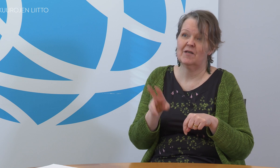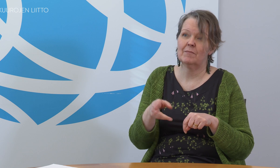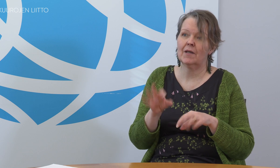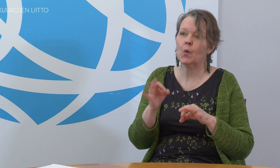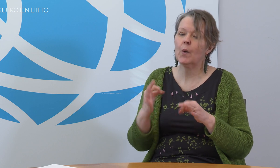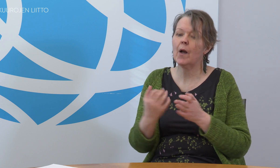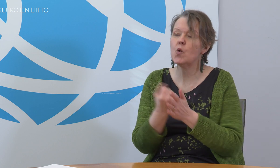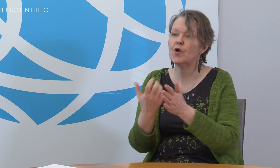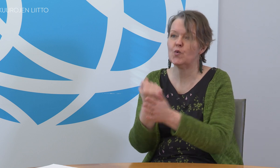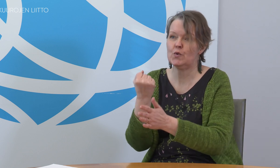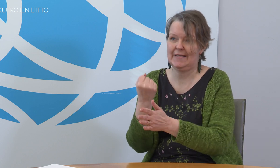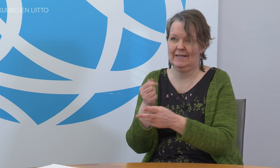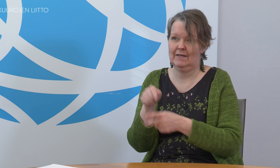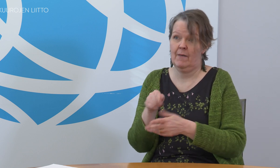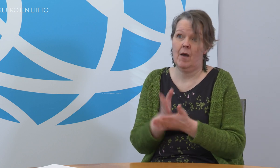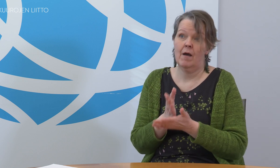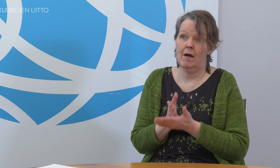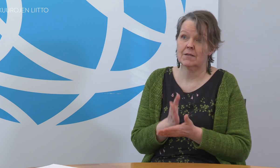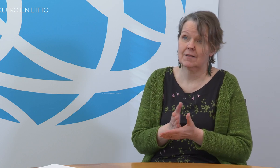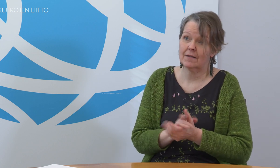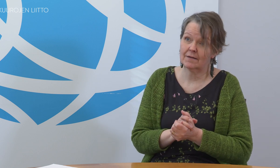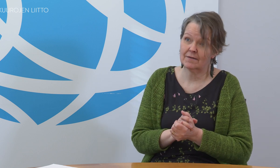Kuinka siis hyödynnämme tätä asiaa?